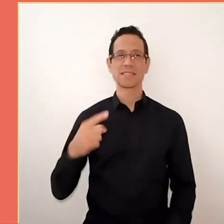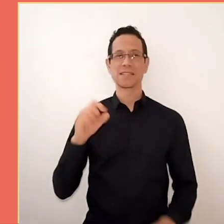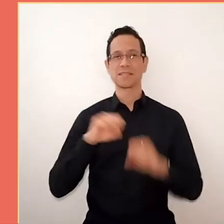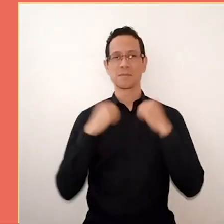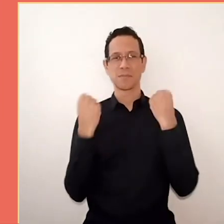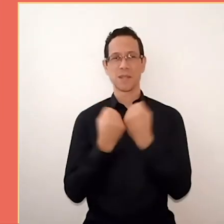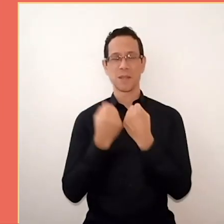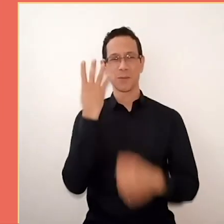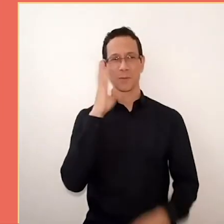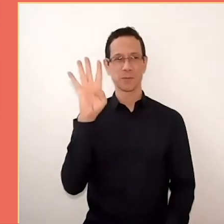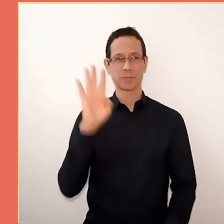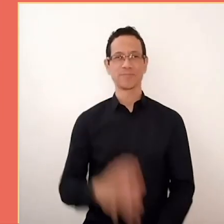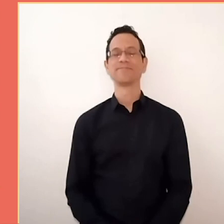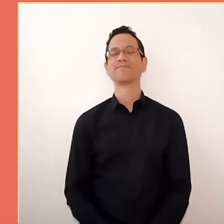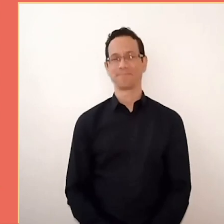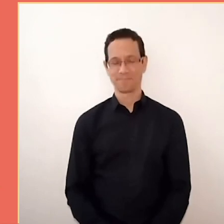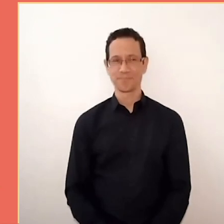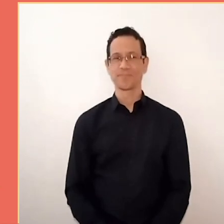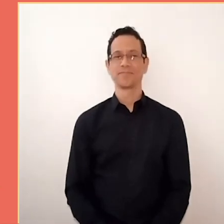Bom, pra fechar eu queria chamar